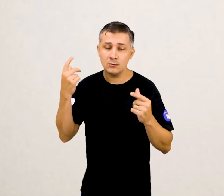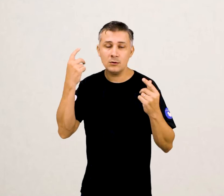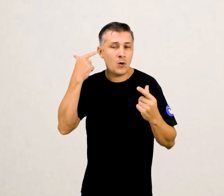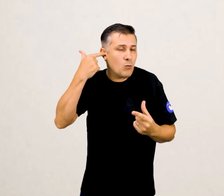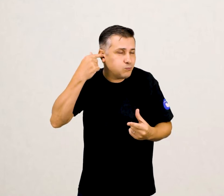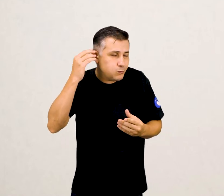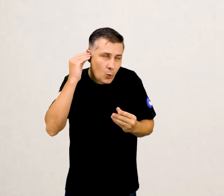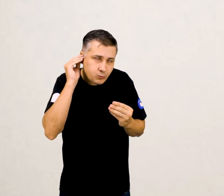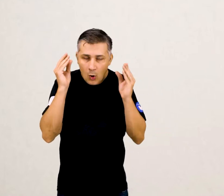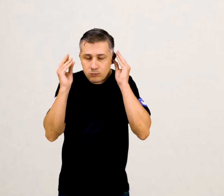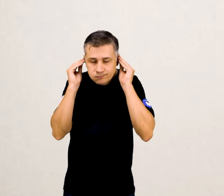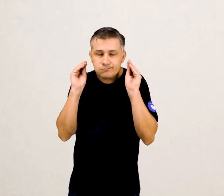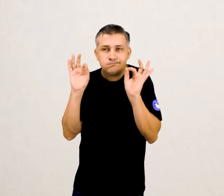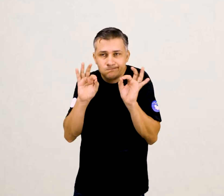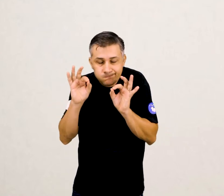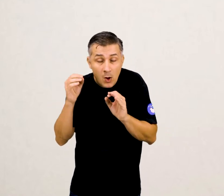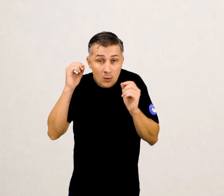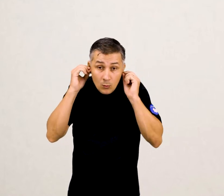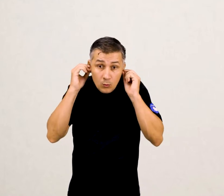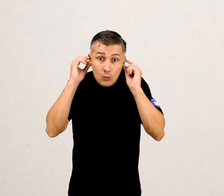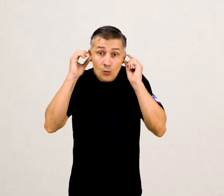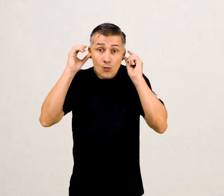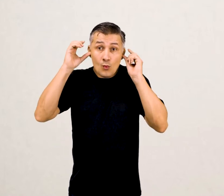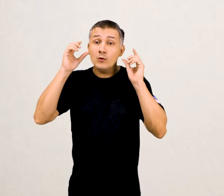voluntariamente aos testes.